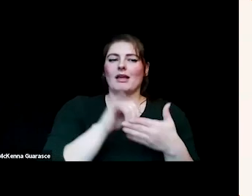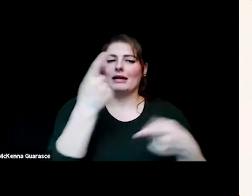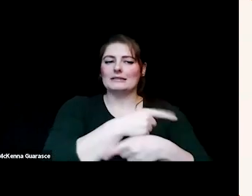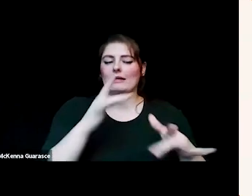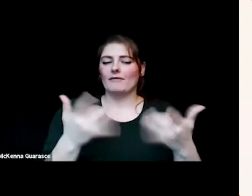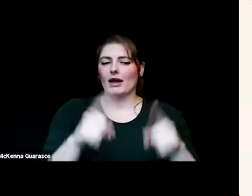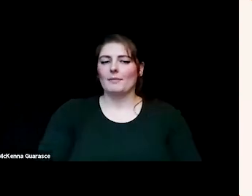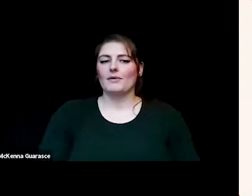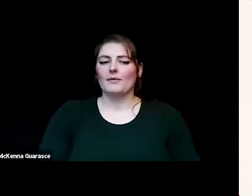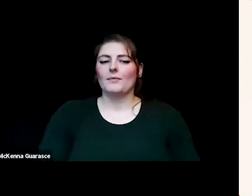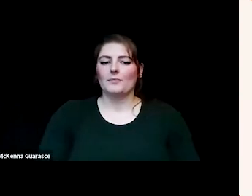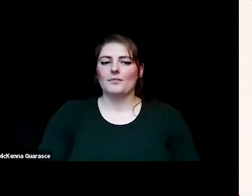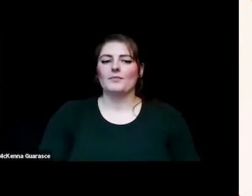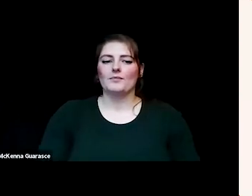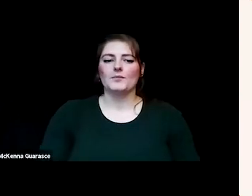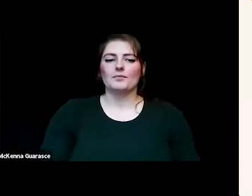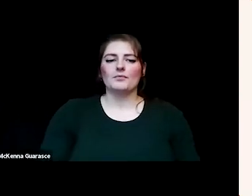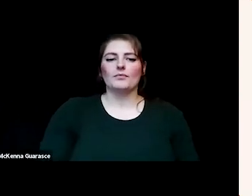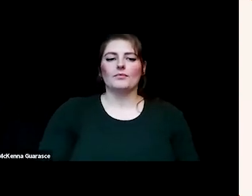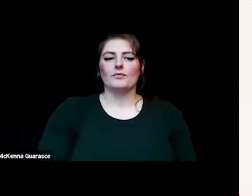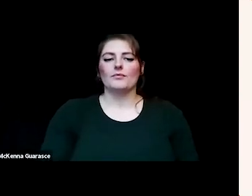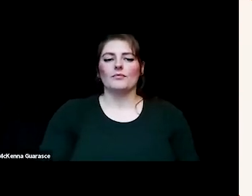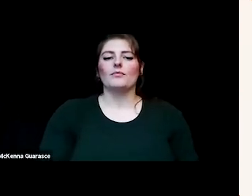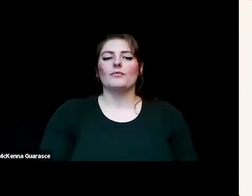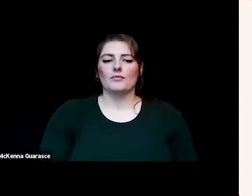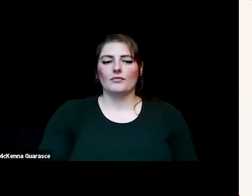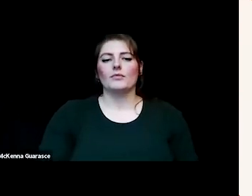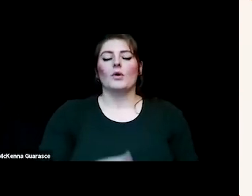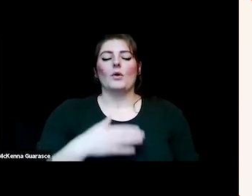Mi objetivo de participar era entrar